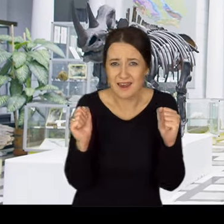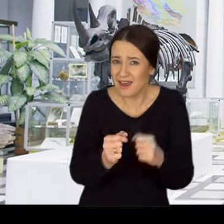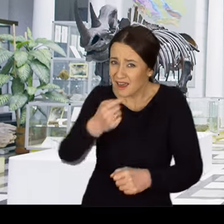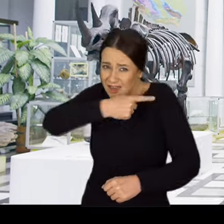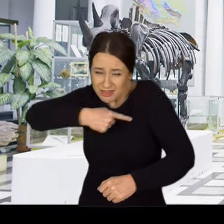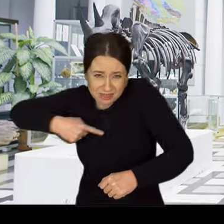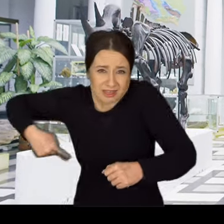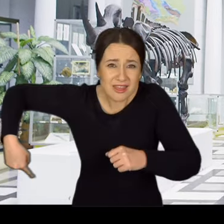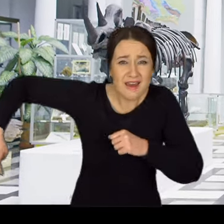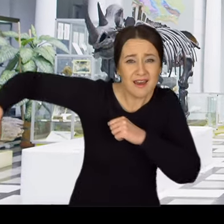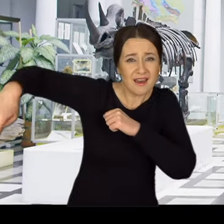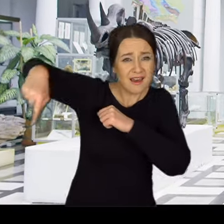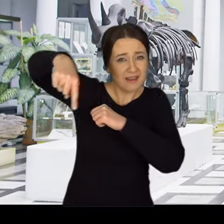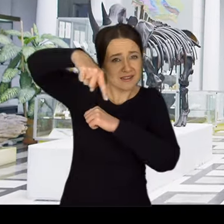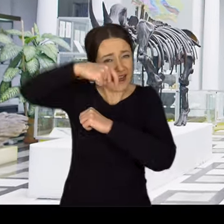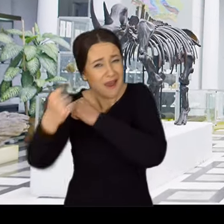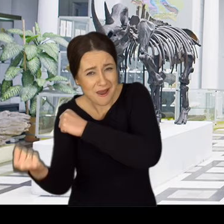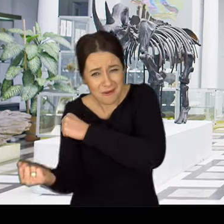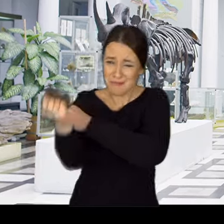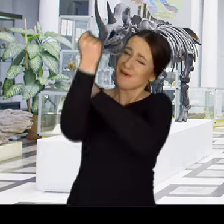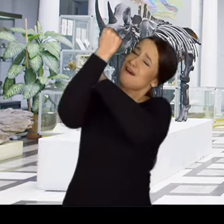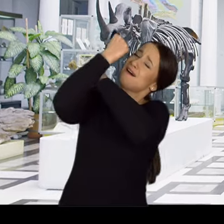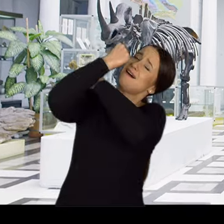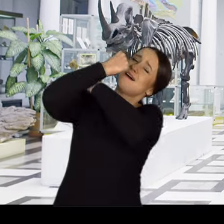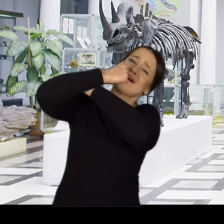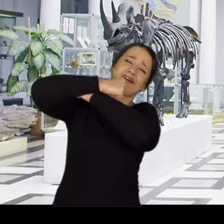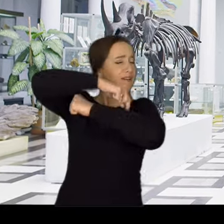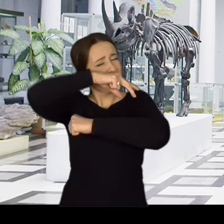pokusa ani strach